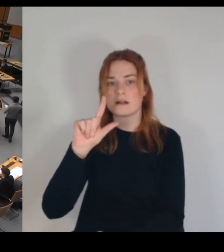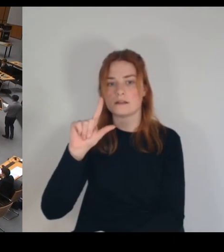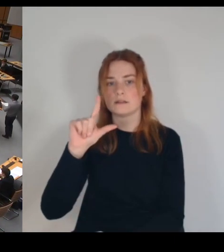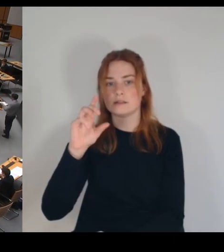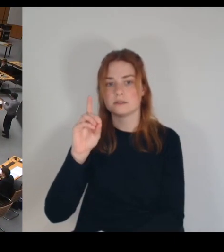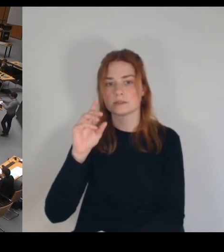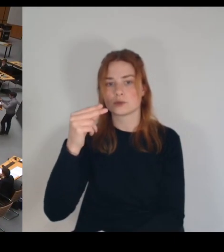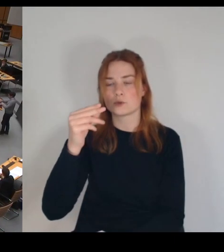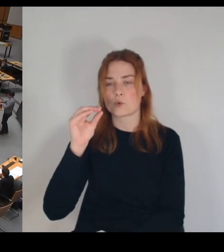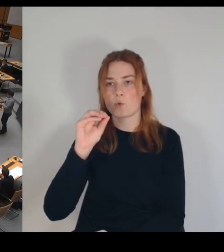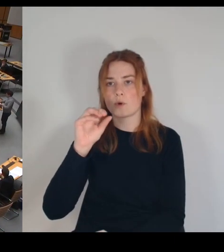Der Tisch hier hoch.